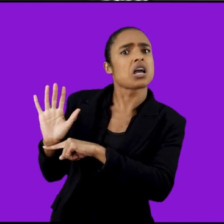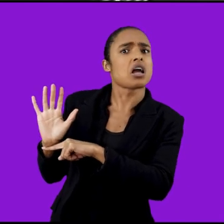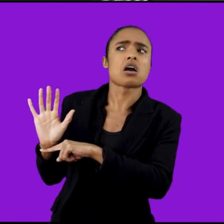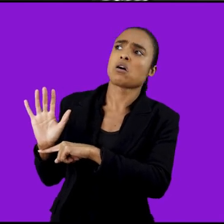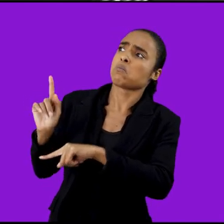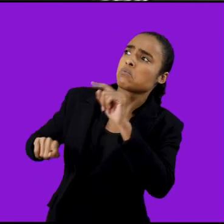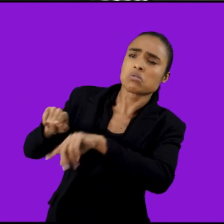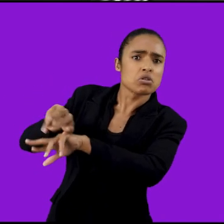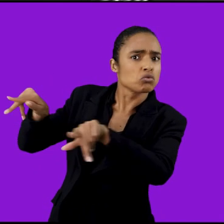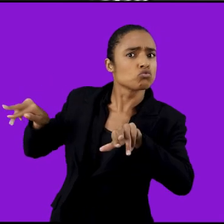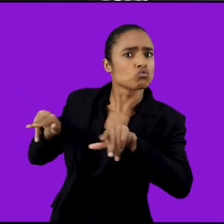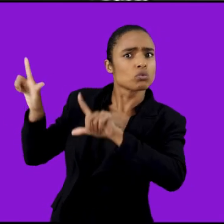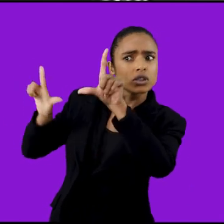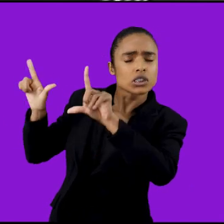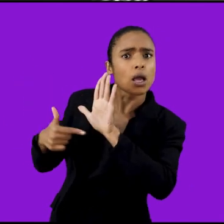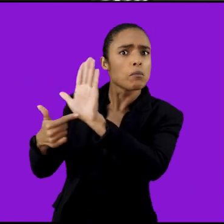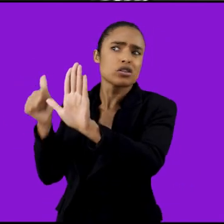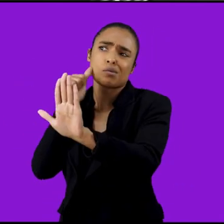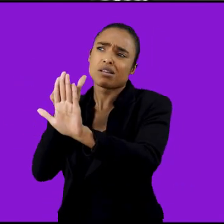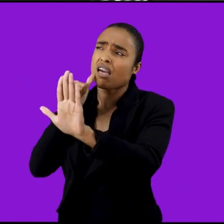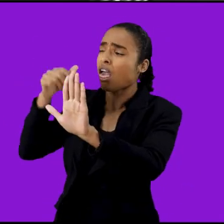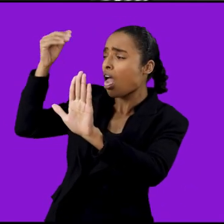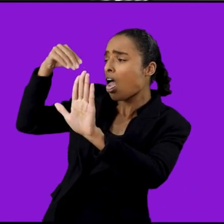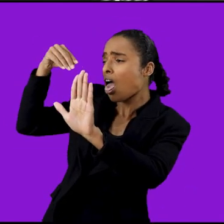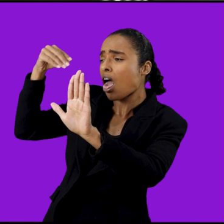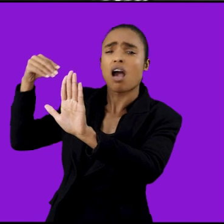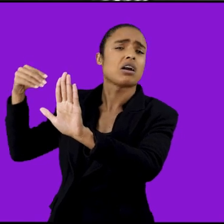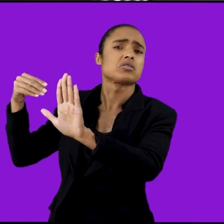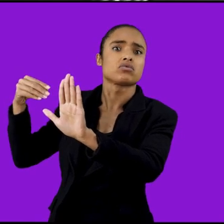mais frágil e agora tem um monte de personagem fortona.